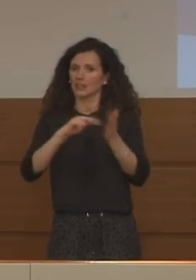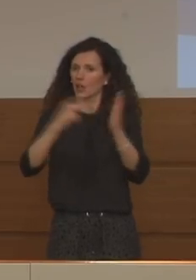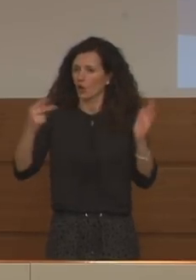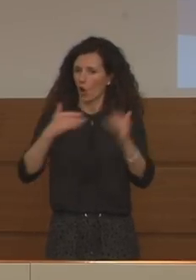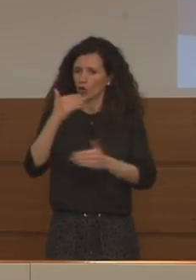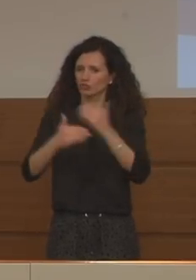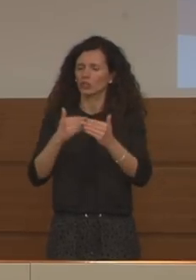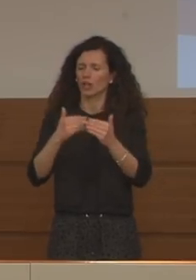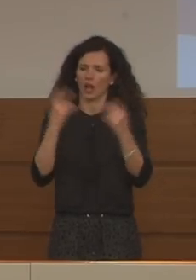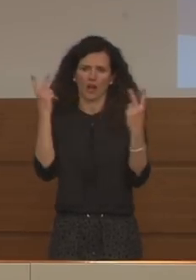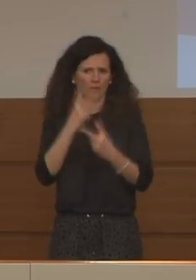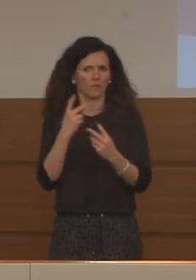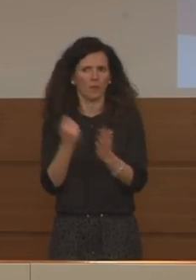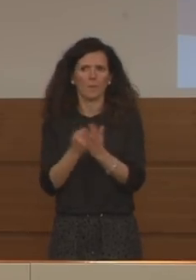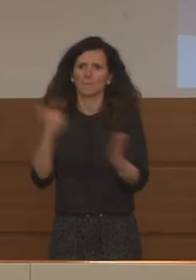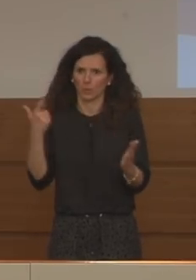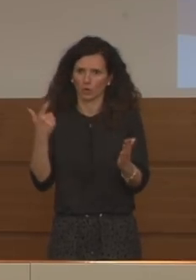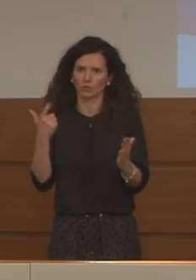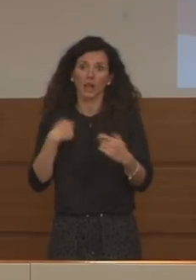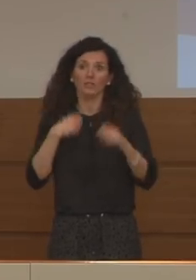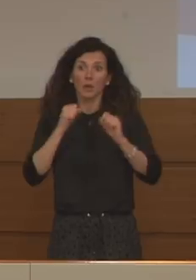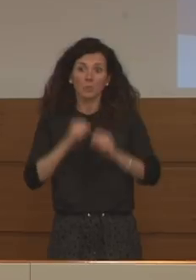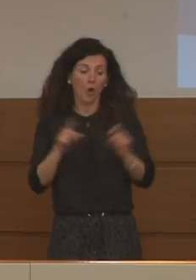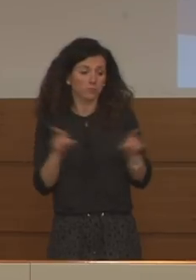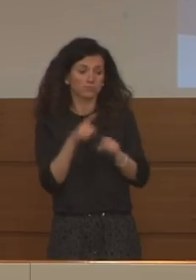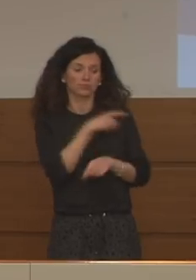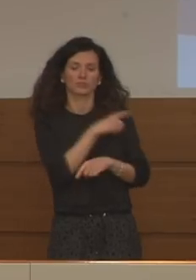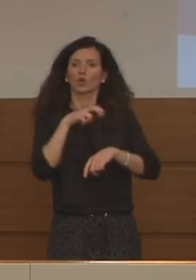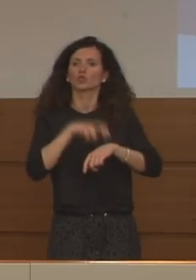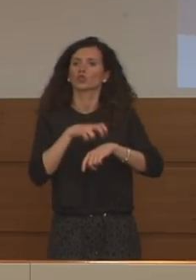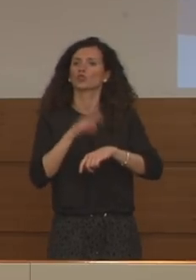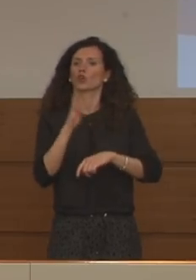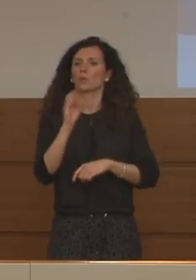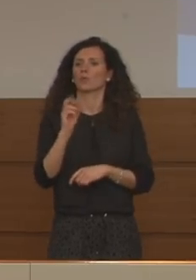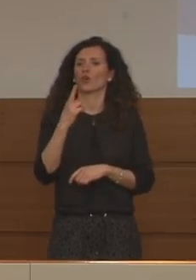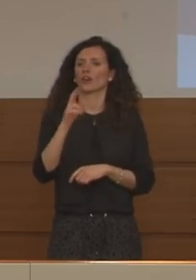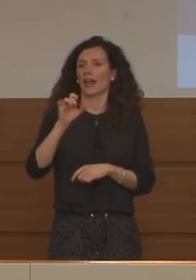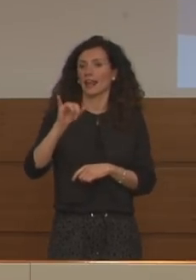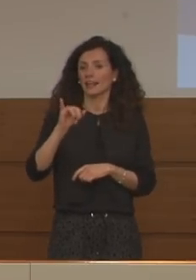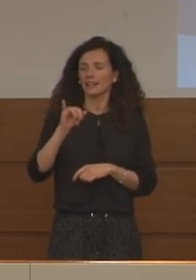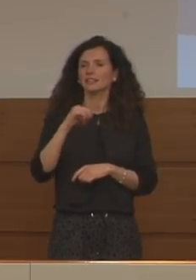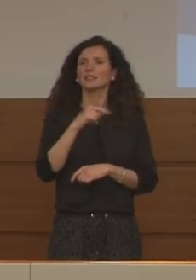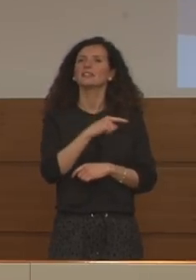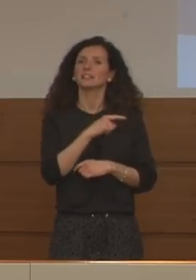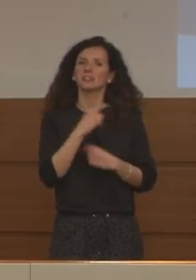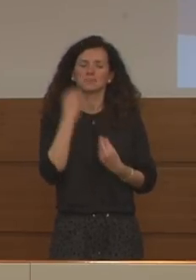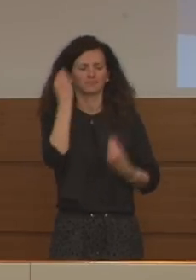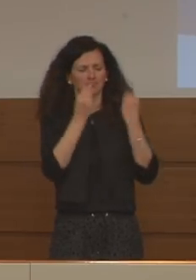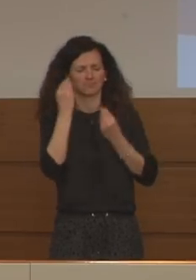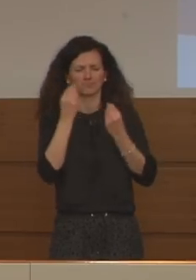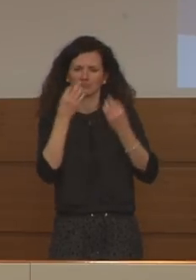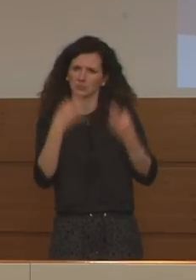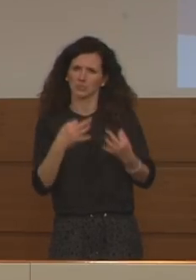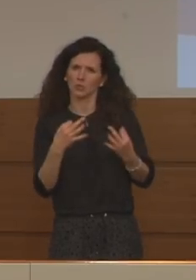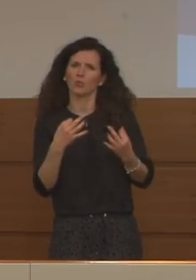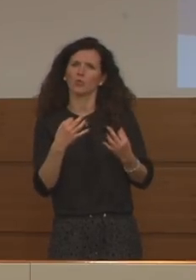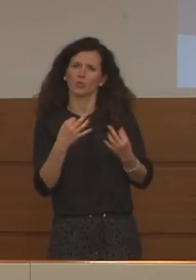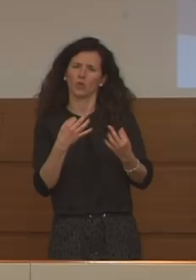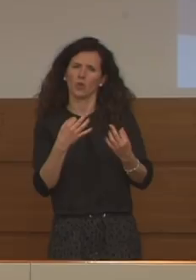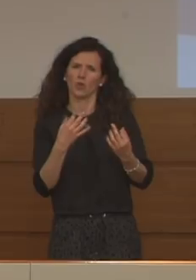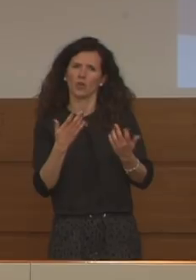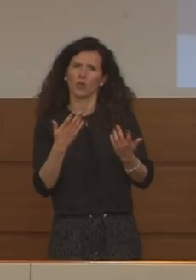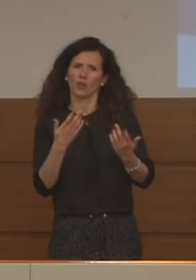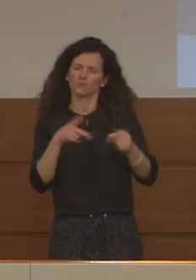anche il pensiero del dott. Borrelli, nella certezza che certamente le nostre